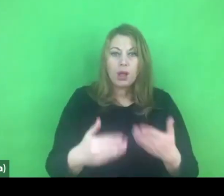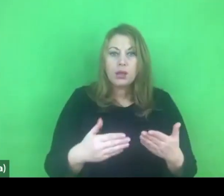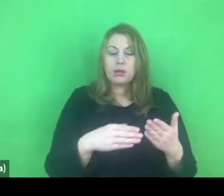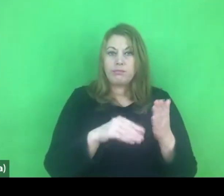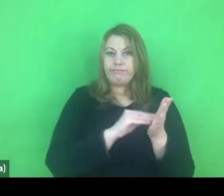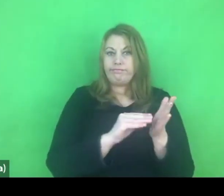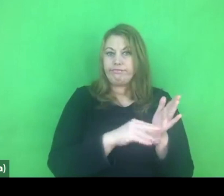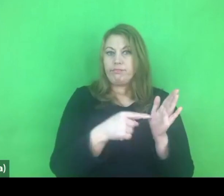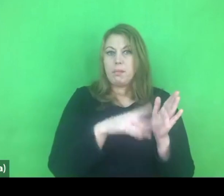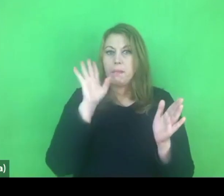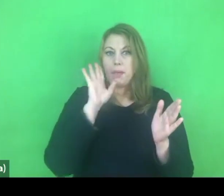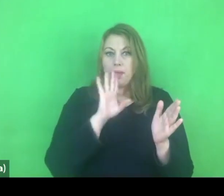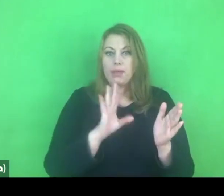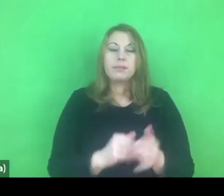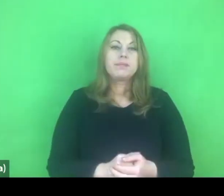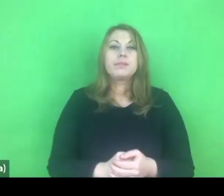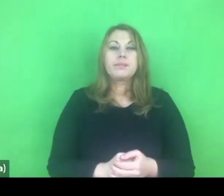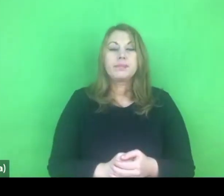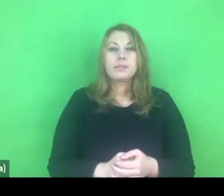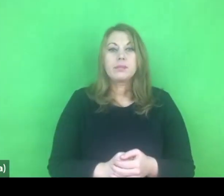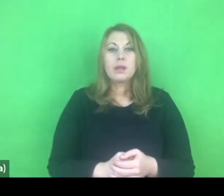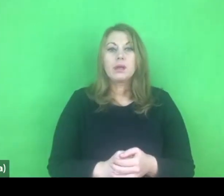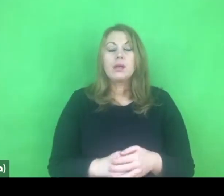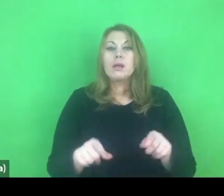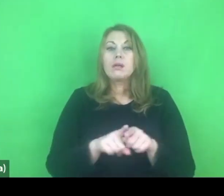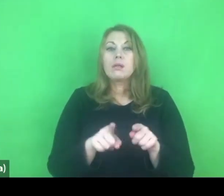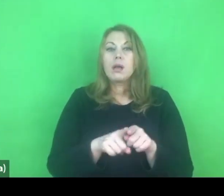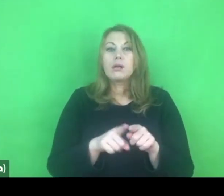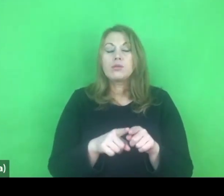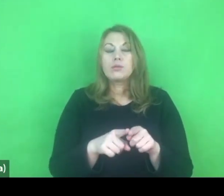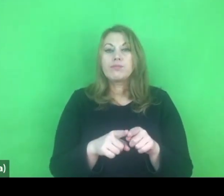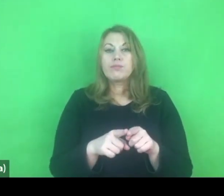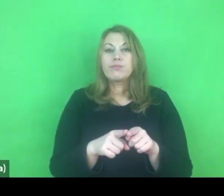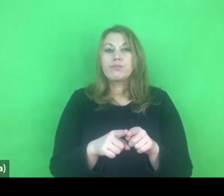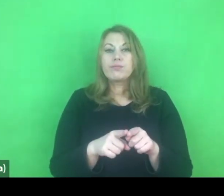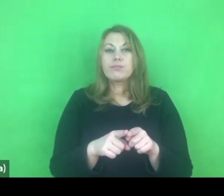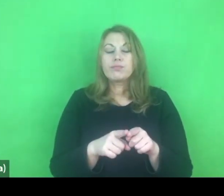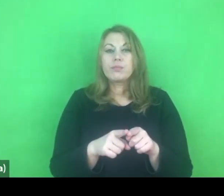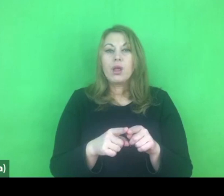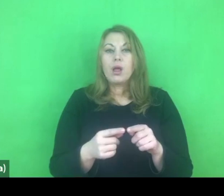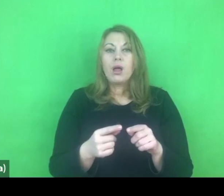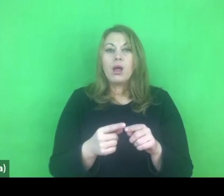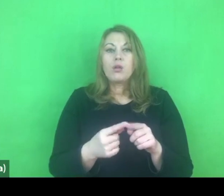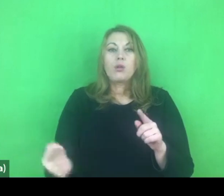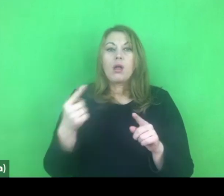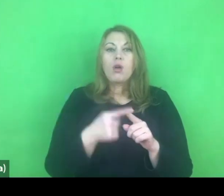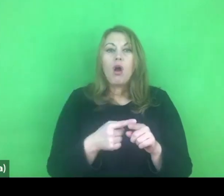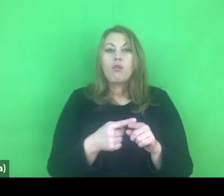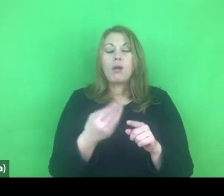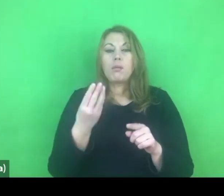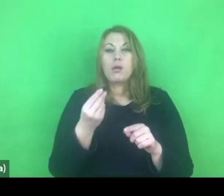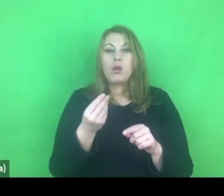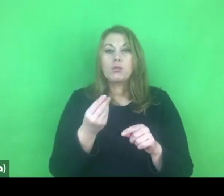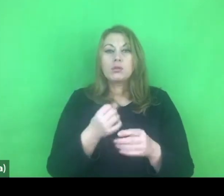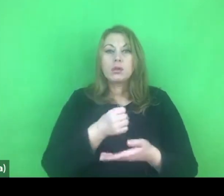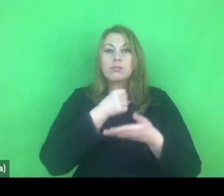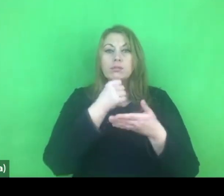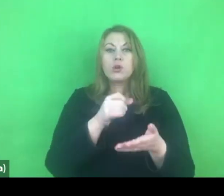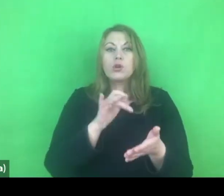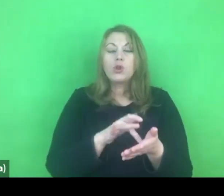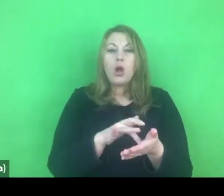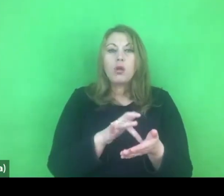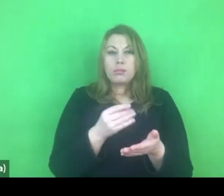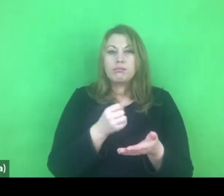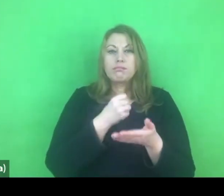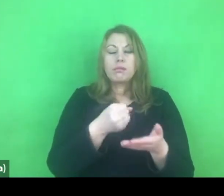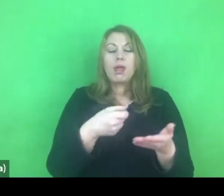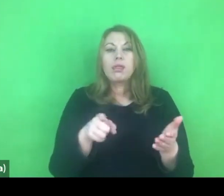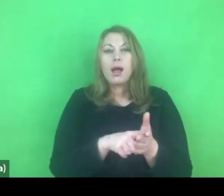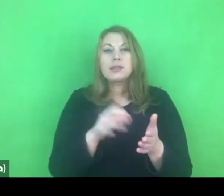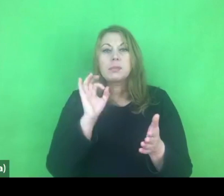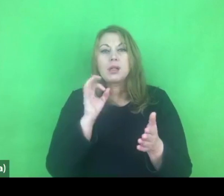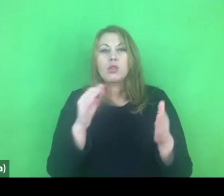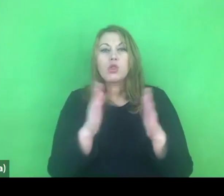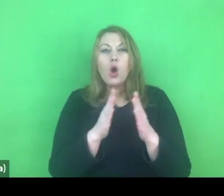Również zwiększanie środków na schroniska dla kobiet pokrzywdzonych przemocą, dla osób doświadczających przemocy.